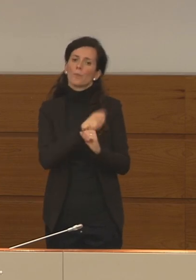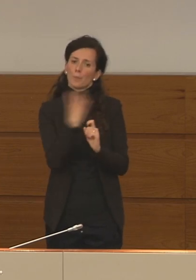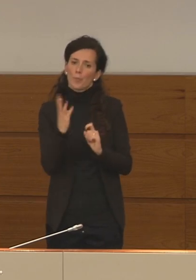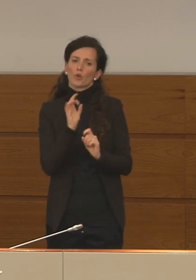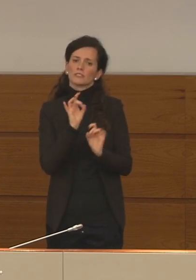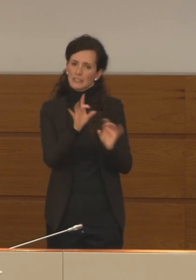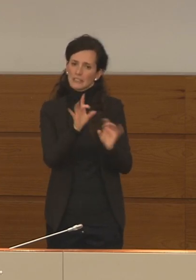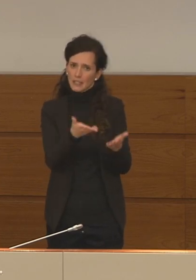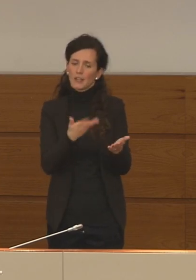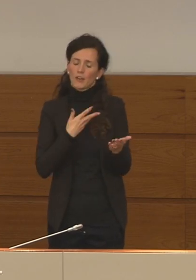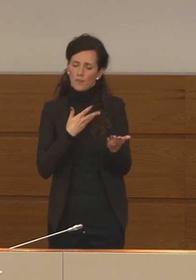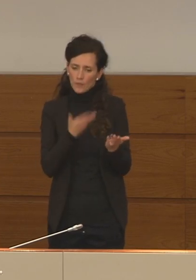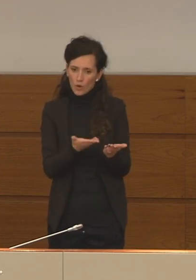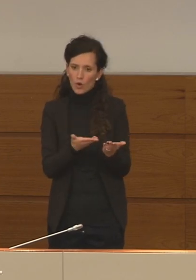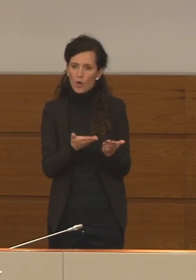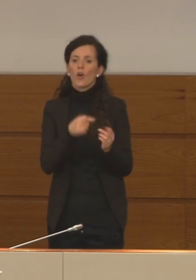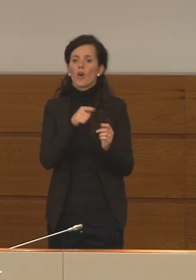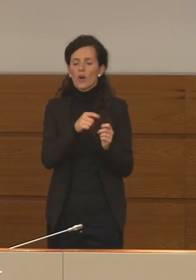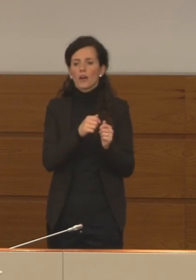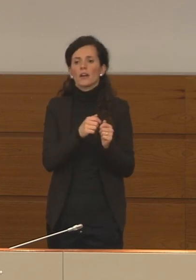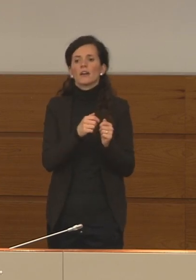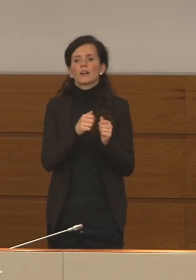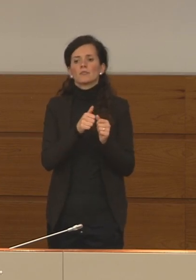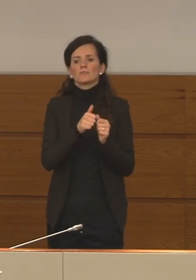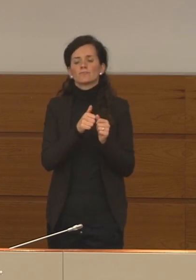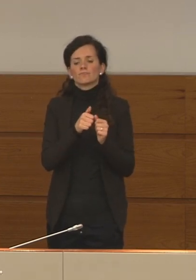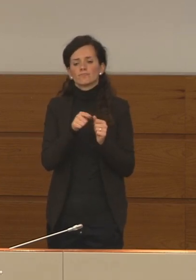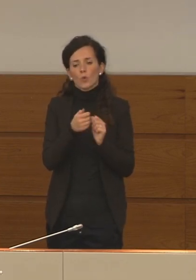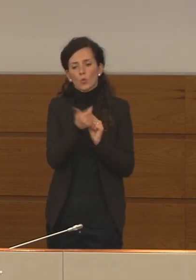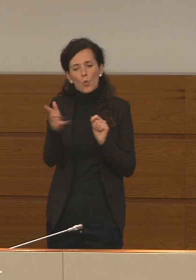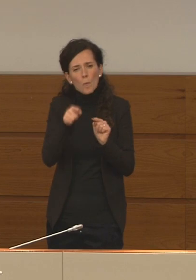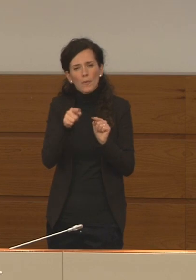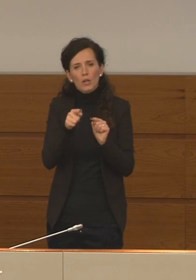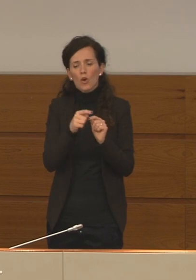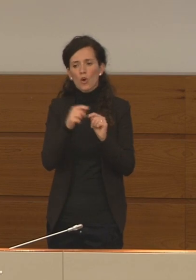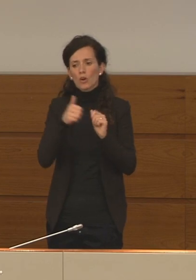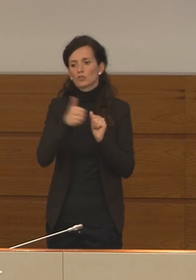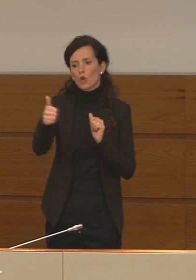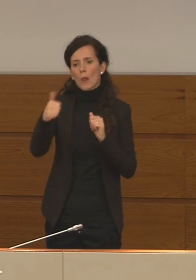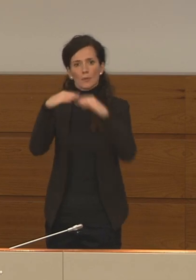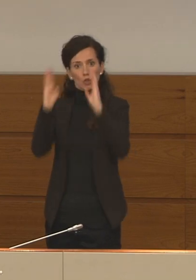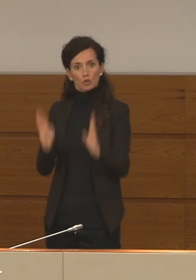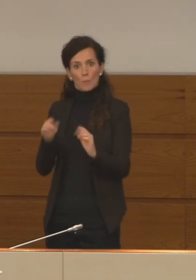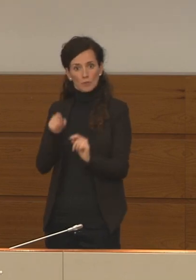sono in isolamento domiciliare quindi il dato è un dato di questo tipo.